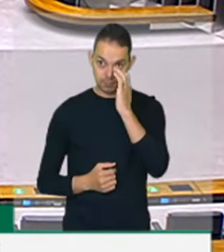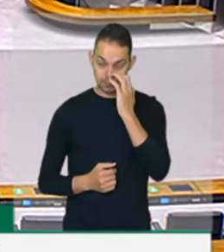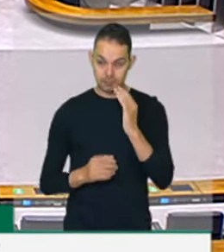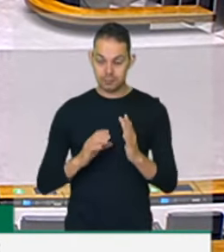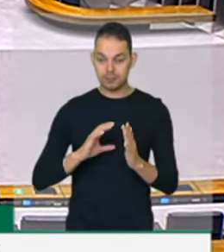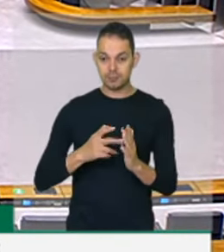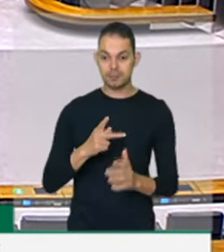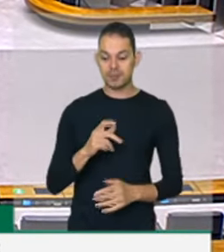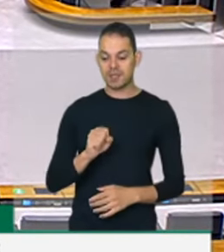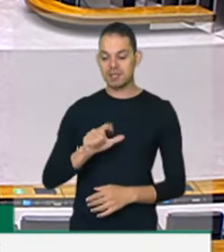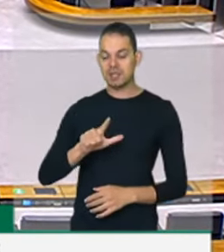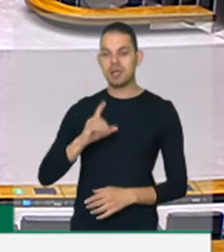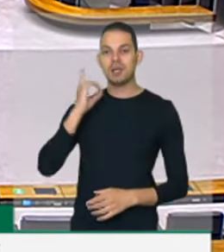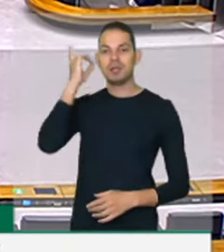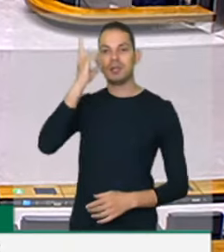PRESIDENTE, PSL ELE VOTA SIM A ESSE REQUERIMENTO DE URGÊNCIA